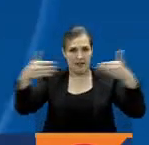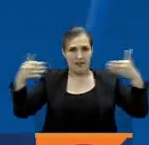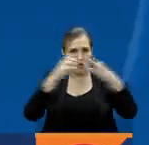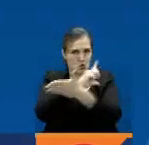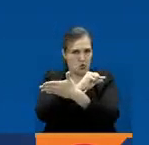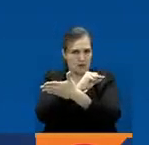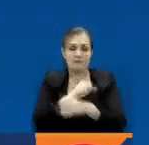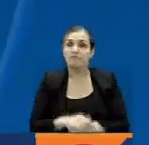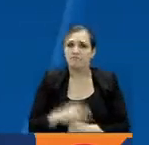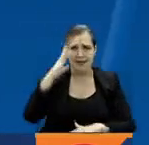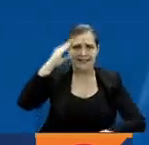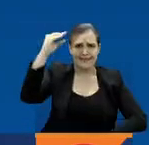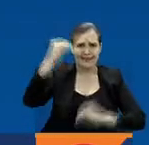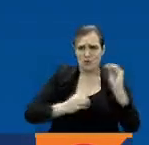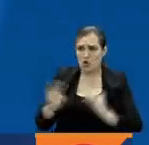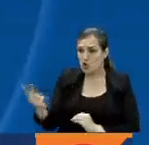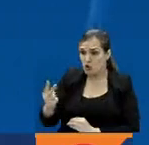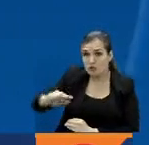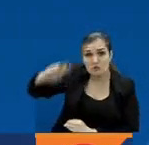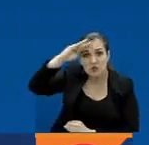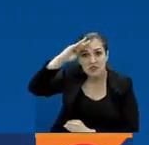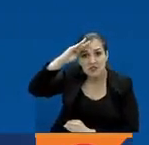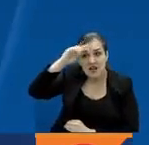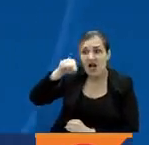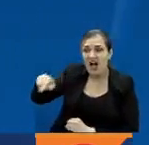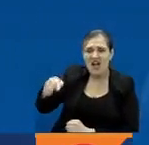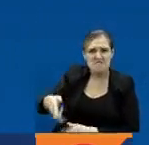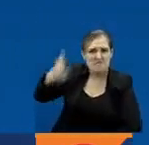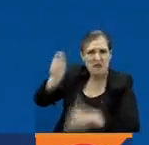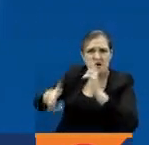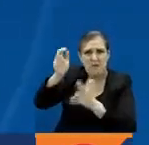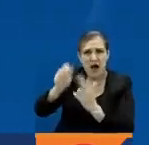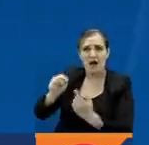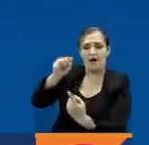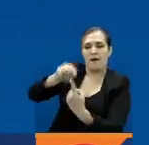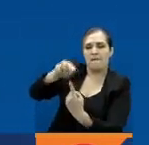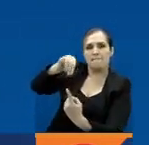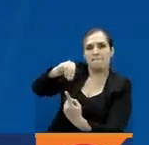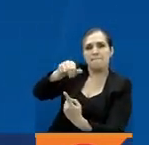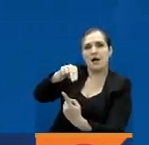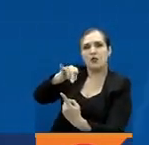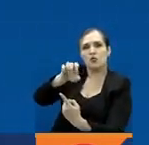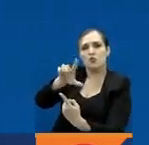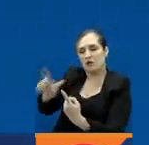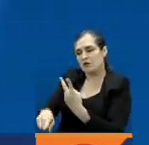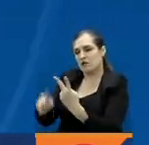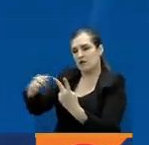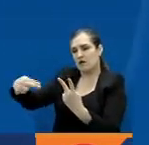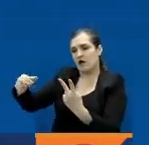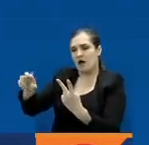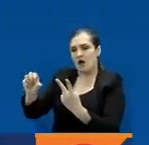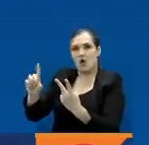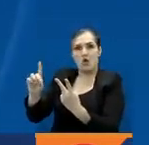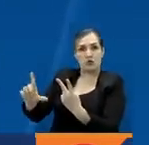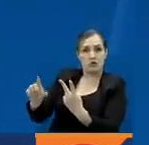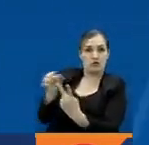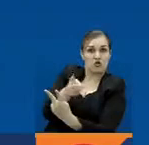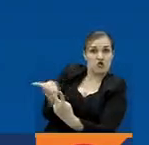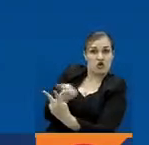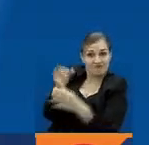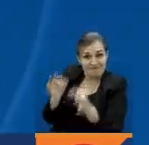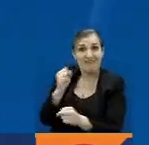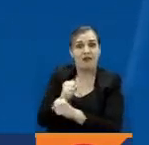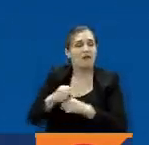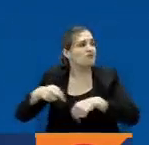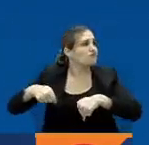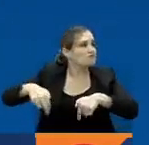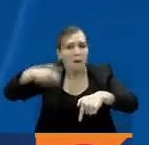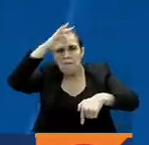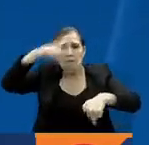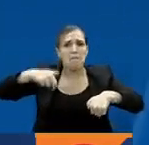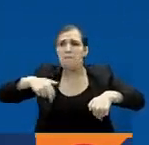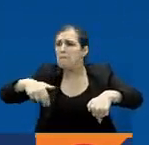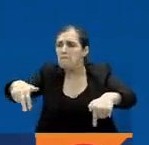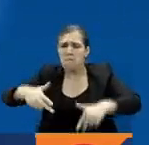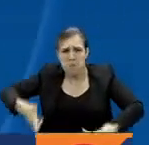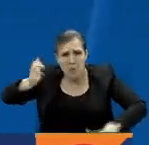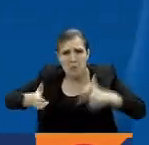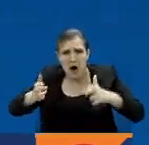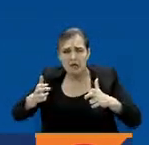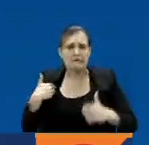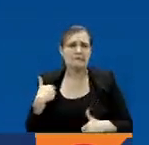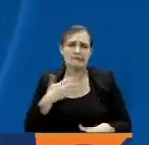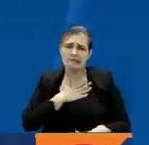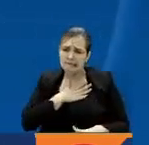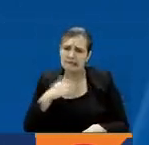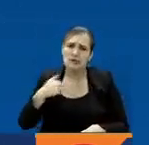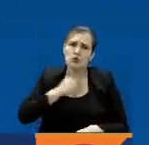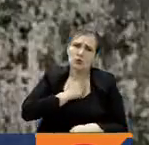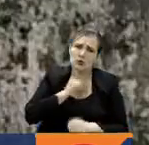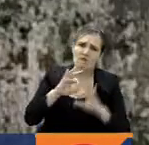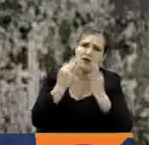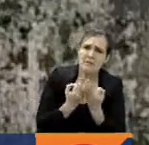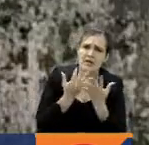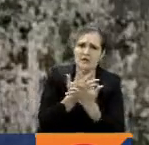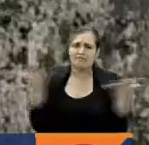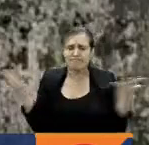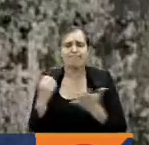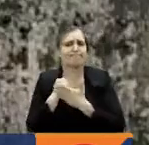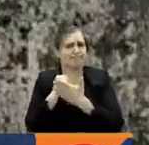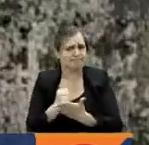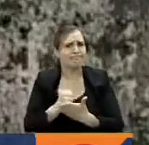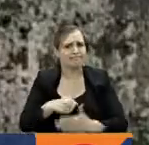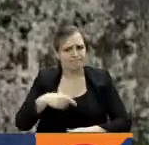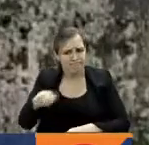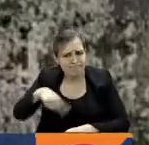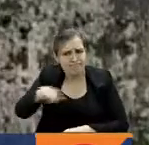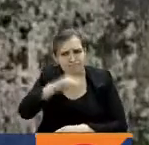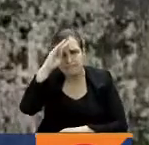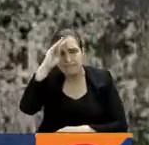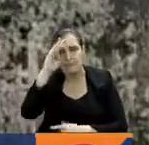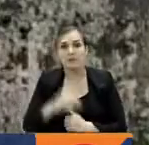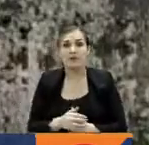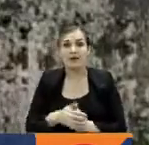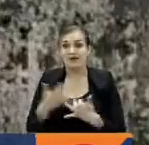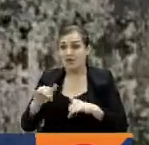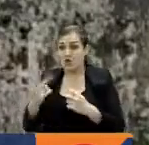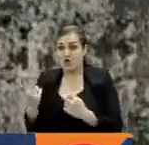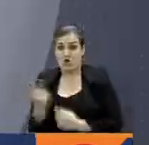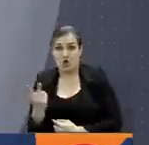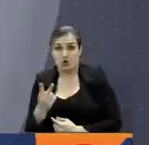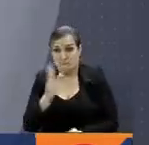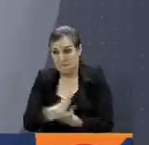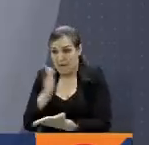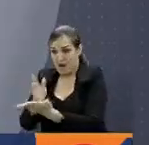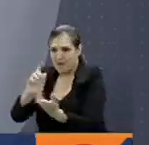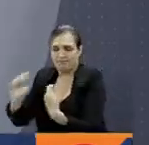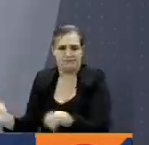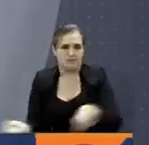ATENTADO CRIMINAL.